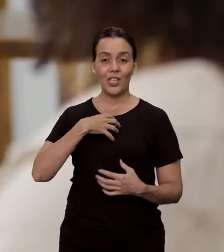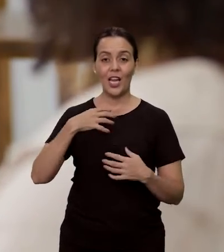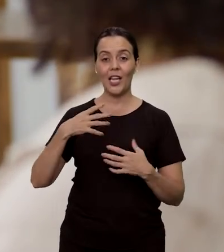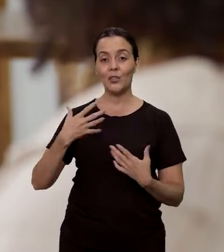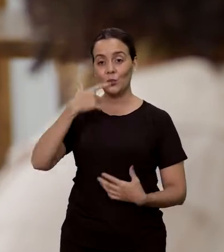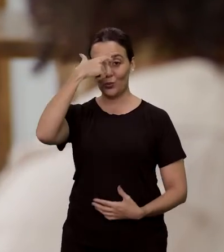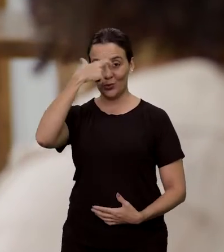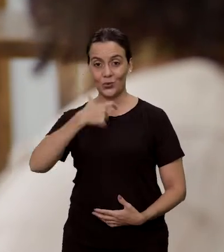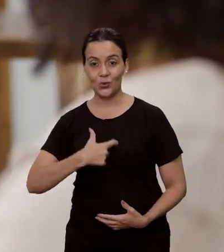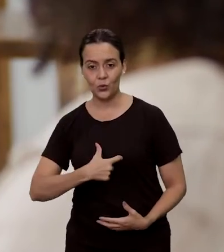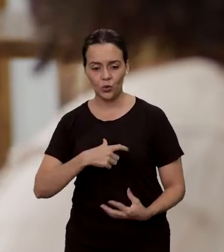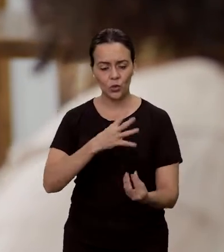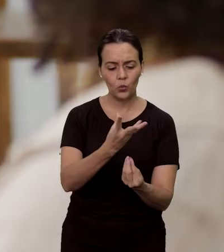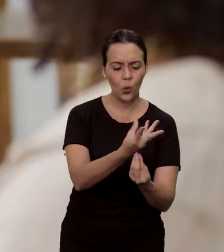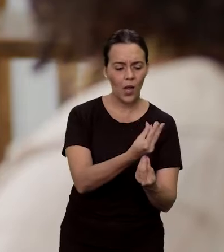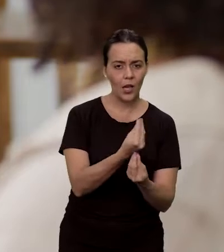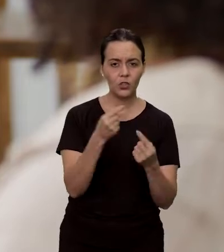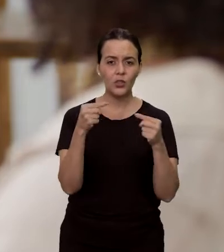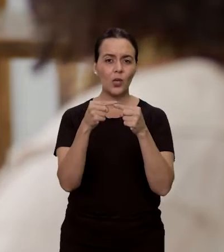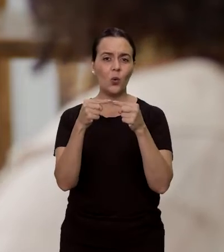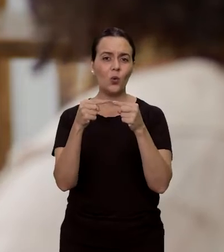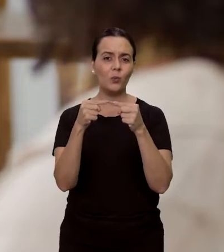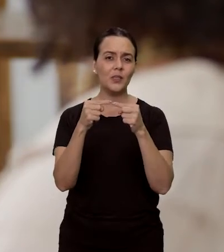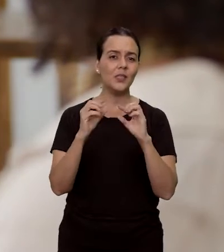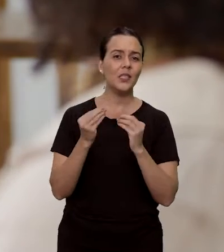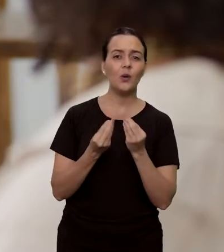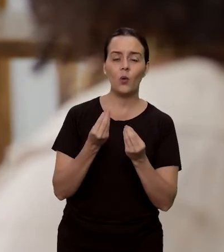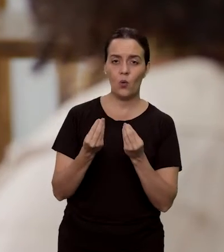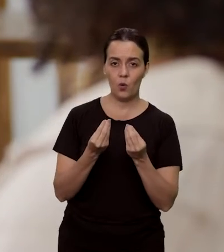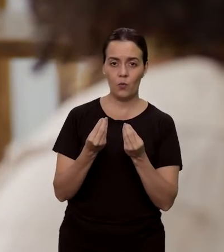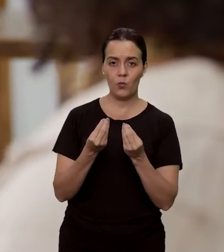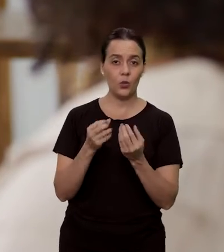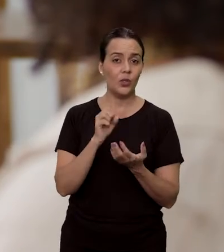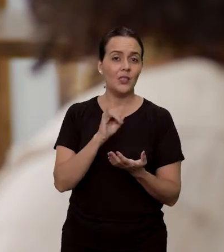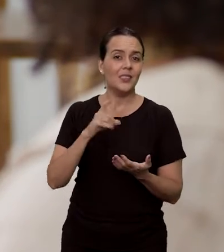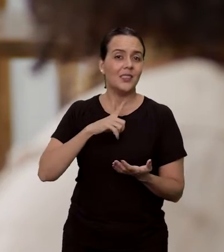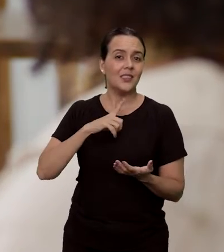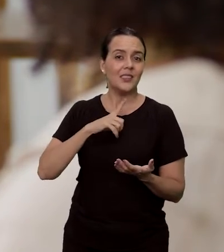Então, por exemplo, quando a gente volta para as filosofias africanas, você não faz essa desconexão,